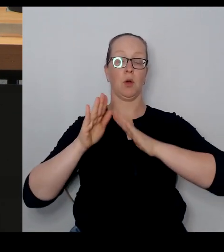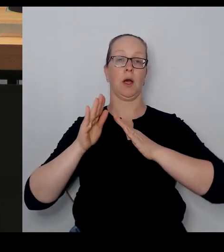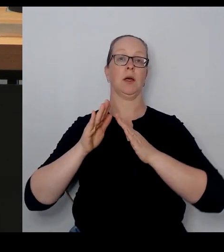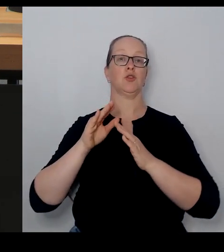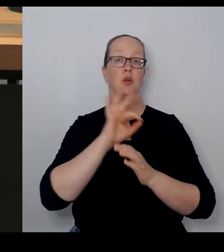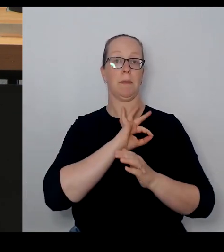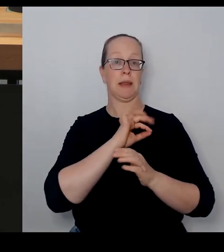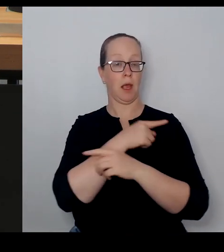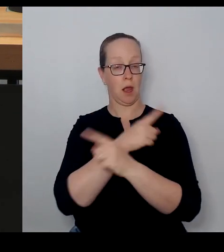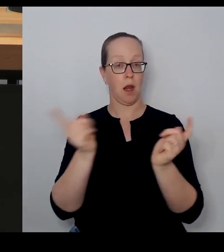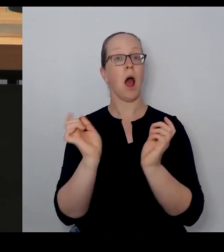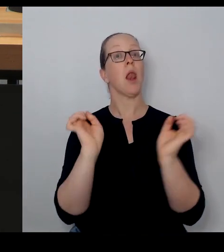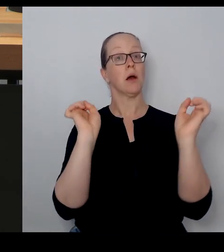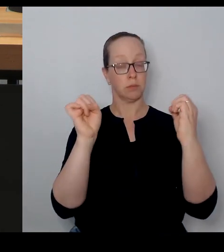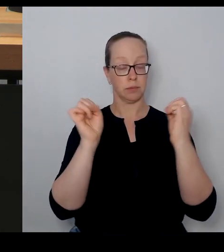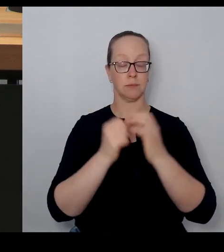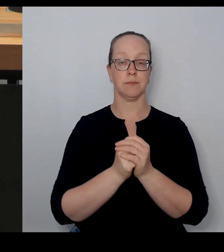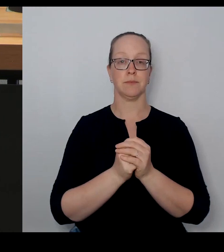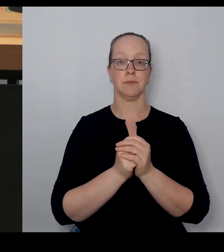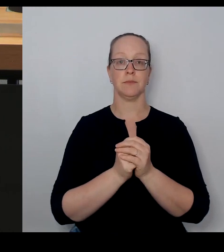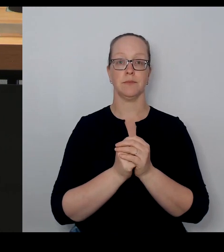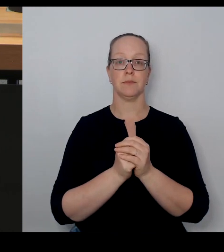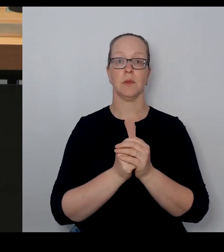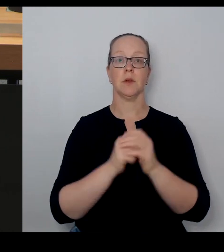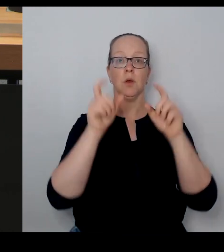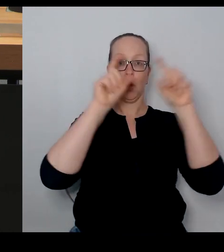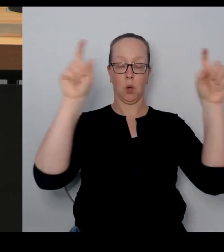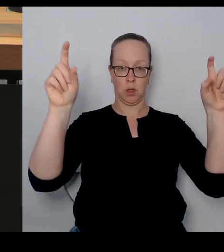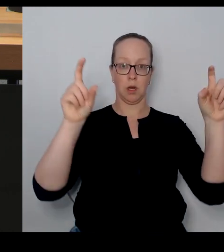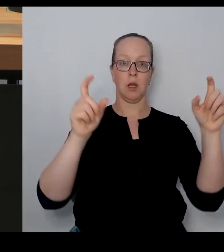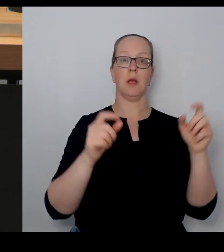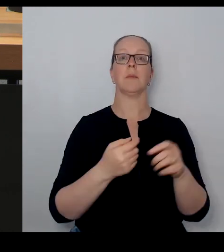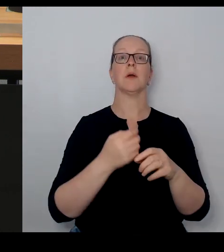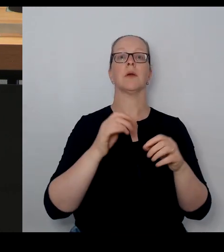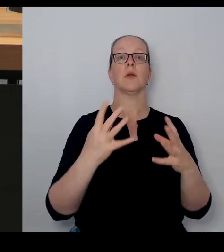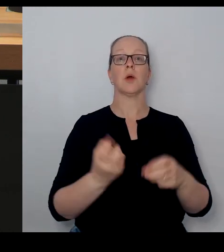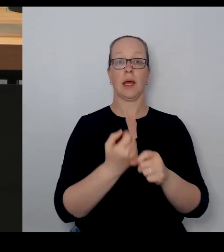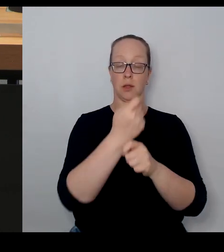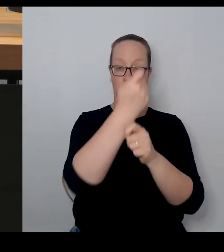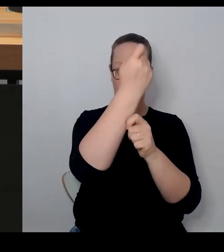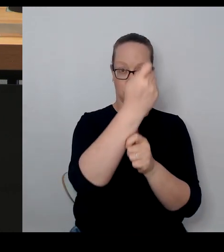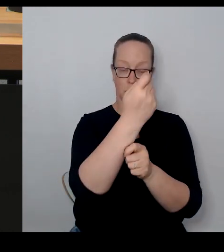Steuervergünstigungen für die Bürgerinnen und Bürger, die erhebliche Ausweitung von Maßnahmen der Gesundheitsversorgung